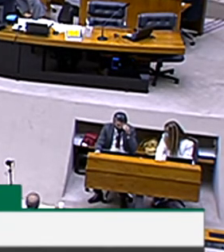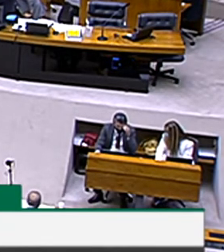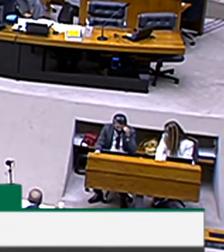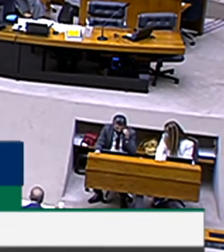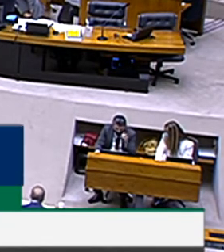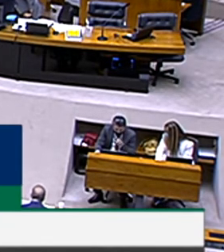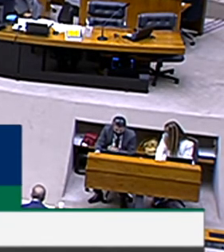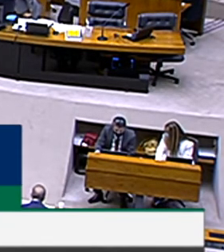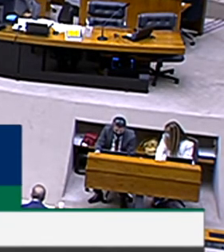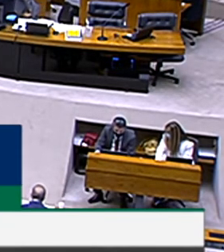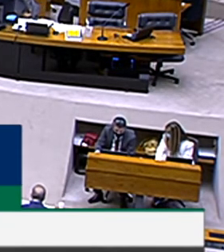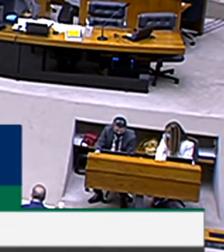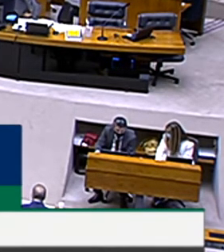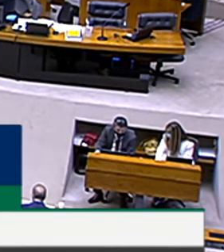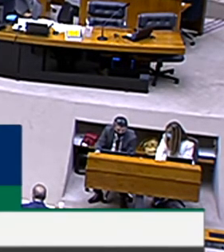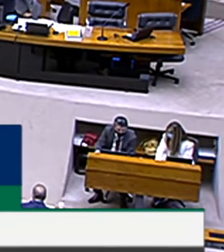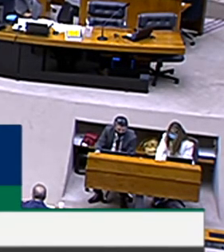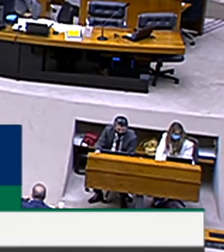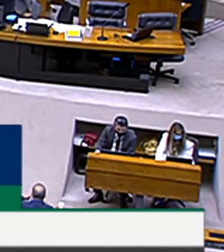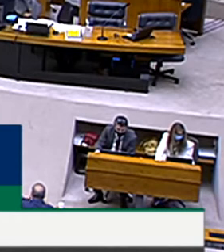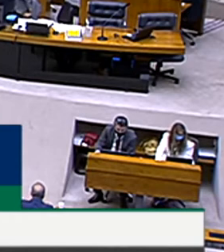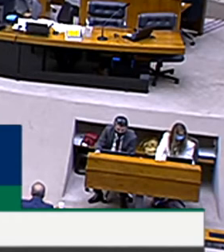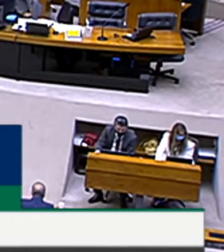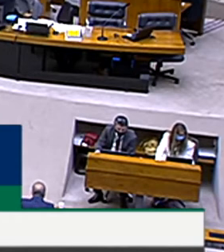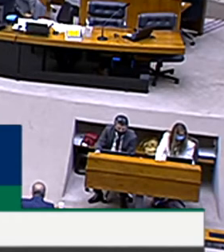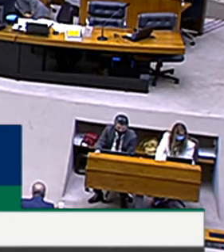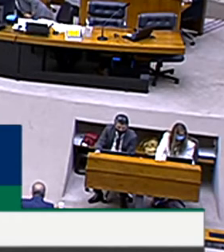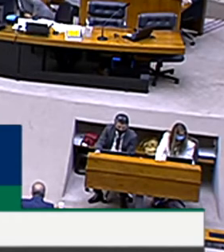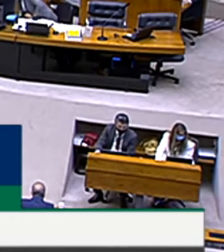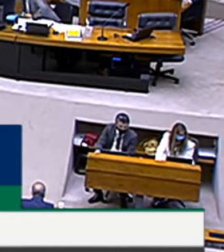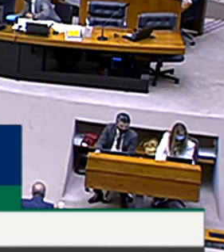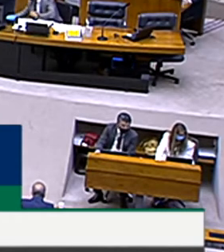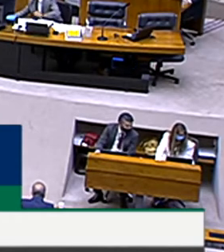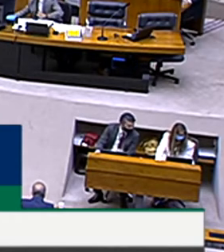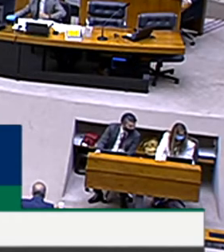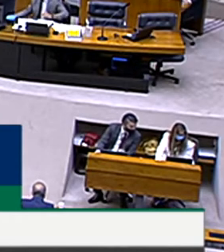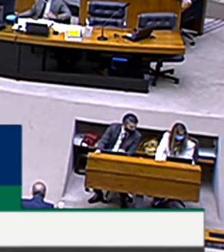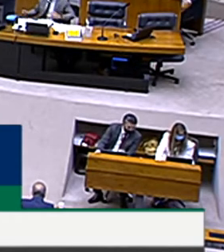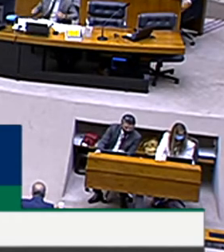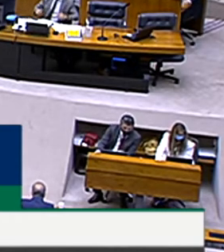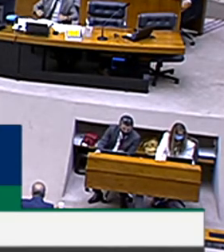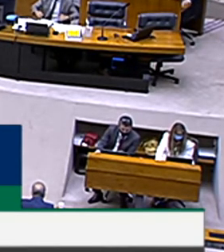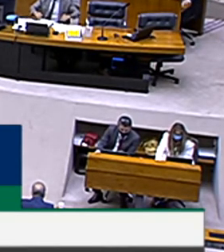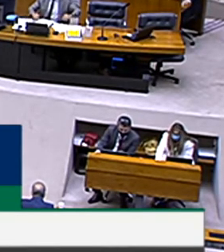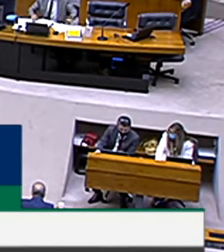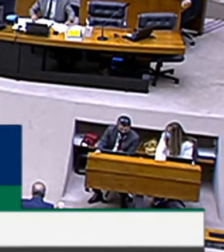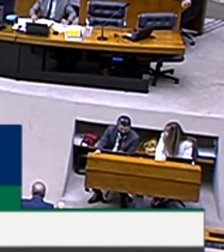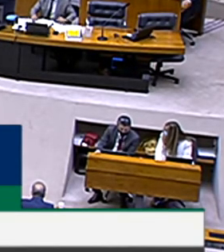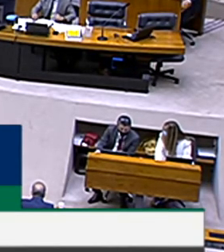A SESSÃO. -- [REPÓRTER]: BOM, ESSA SESSÃO ACABOU PORQUE ENCERROU O PRAZO DELA, QUE TINHA SIDO PRORROGADA, OS DEPUTADOS VÃO